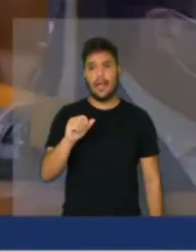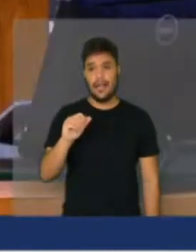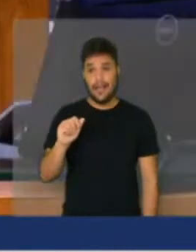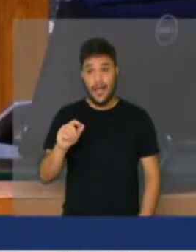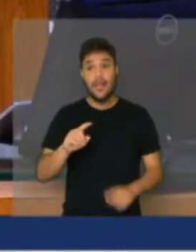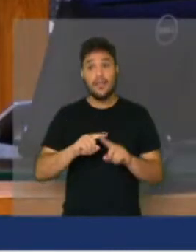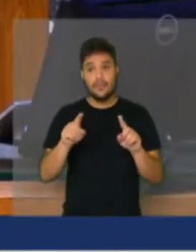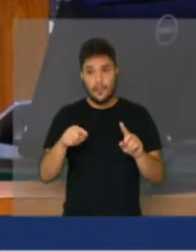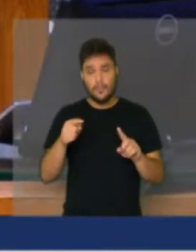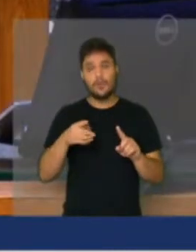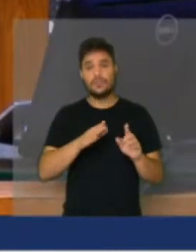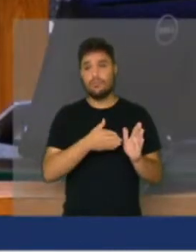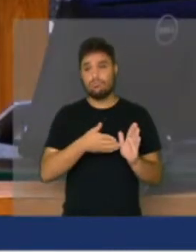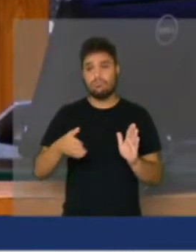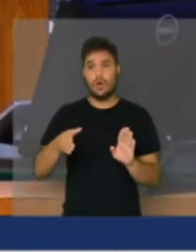PELO QUE CONVERSAMOS AQUI NA OPOSIÇÃO NÃO HÁ ACORDO DE